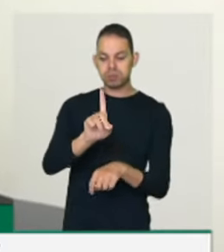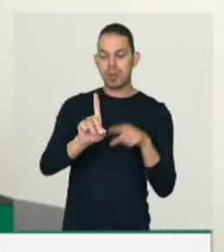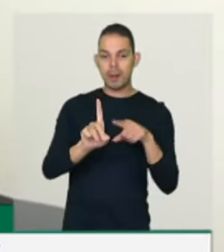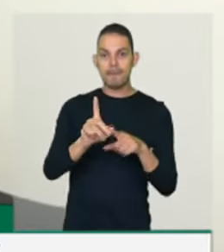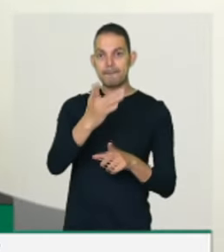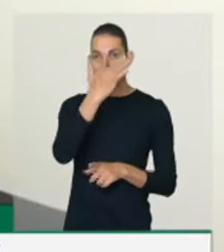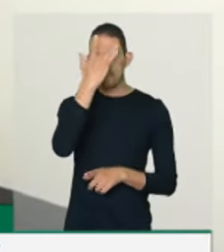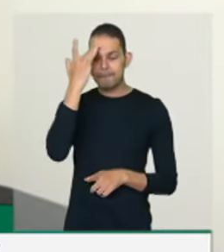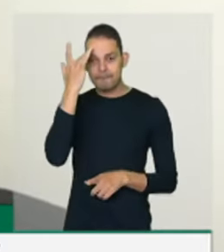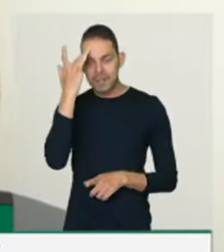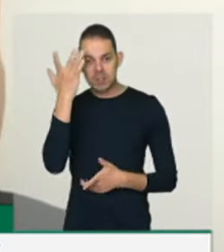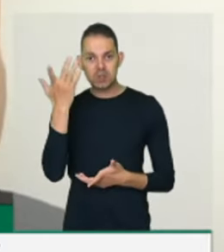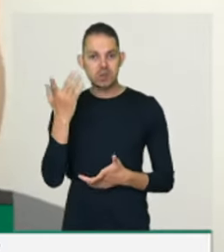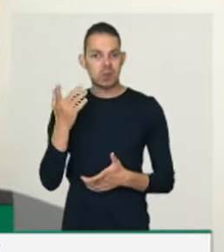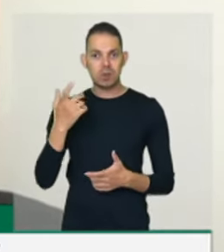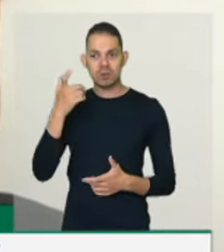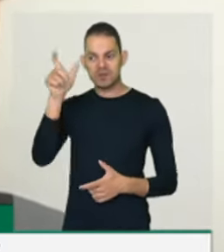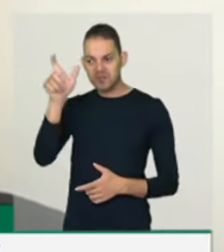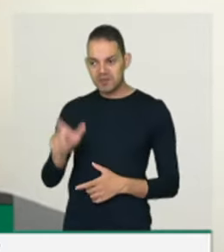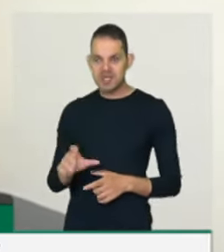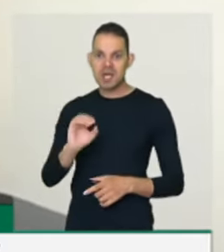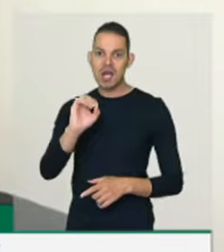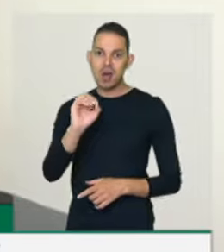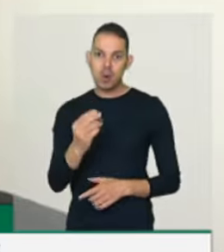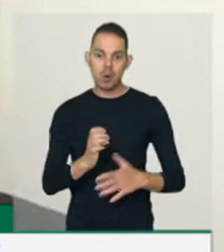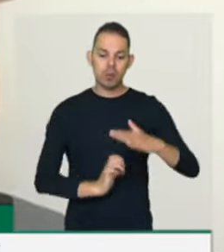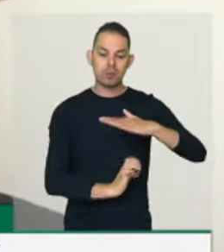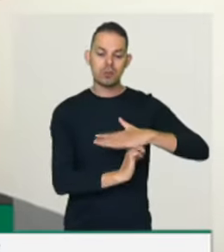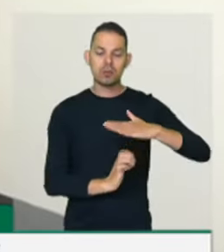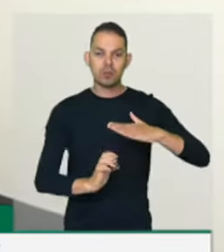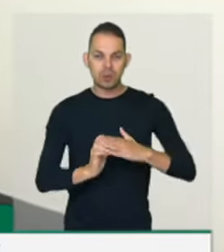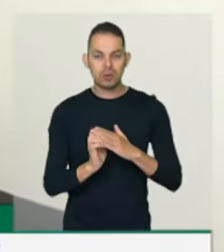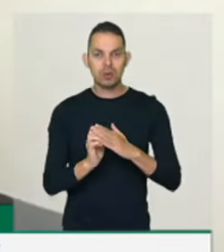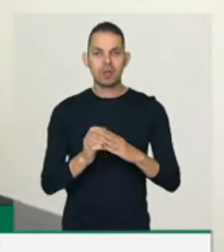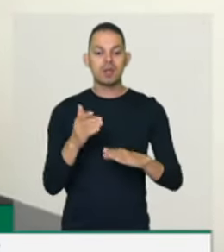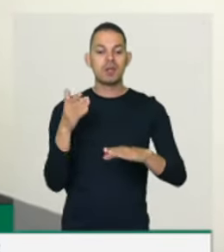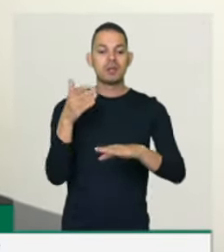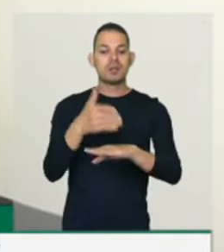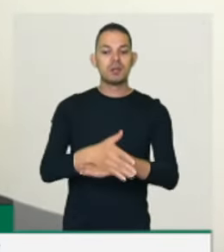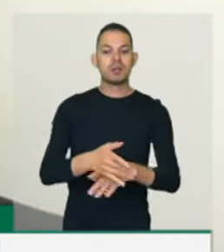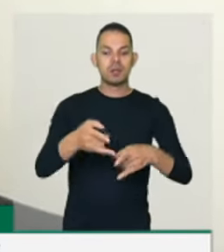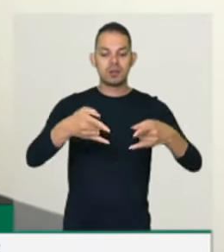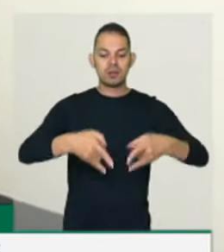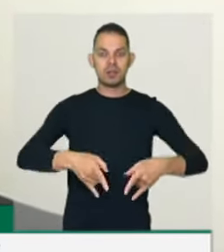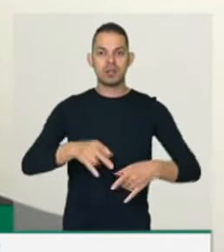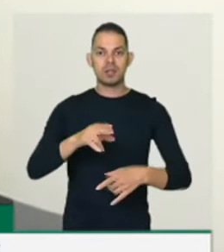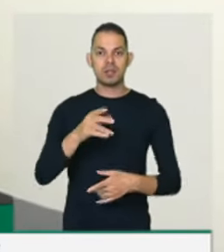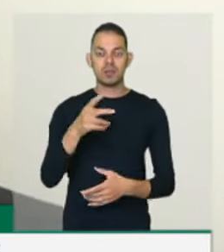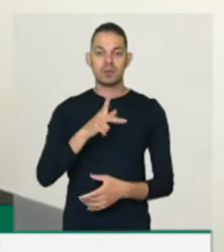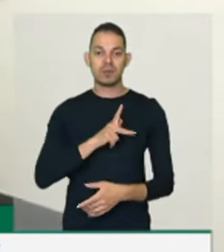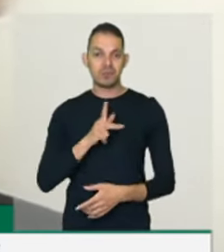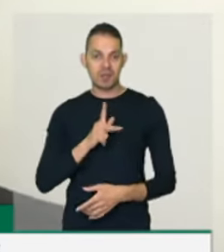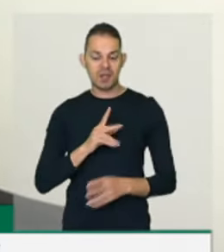VAI ENCONTRAR.... O LEITO DO HOSPITAL PRIVADO AO PREÇO QUE AQUELE HOSPITAL PRIVADO IMPÔ S. PÔ, MAS QUAL É A VANTAGEM QUE O TESOURO NACIONAL VAI TER